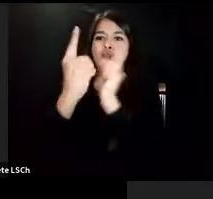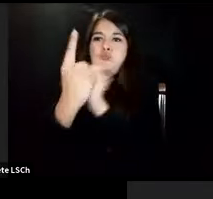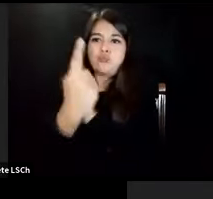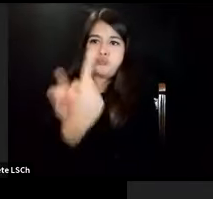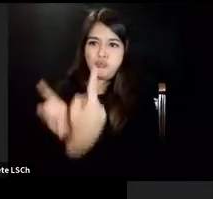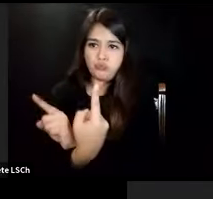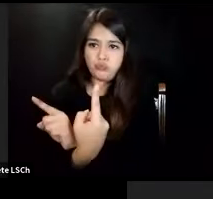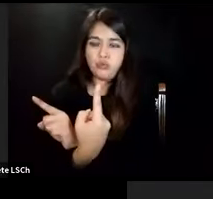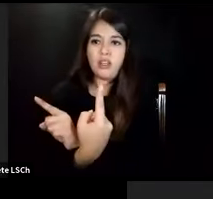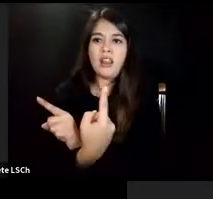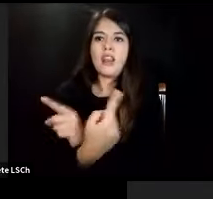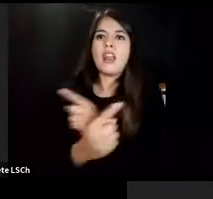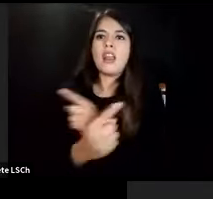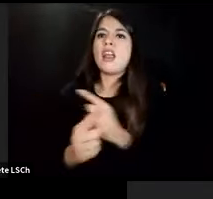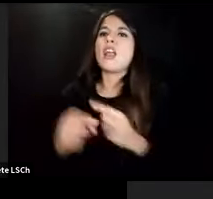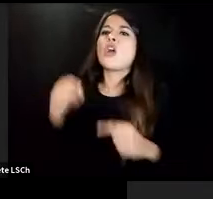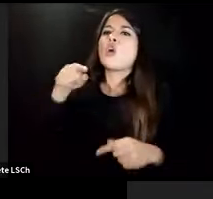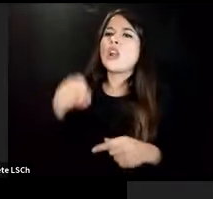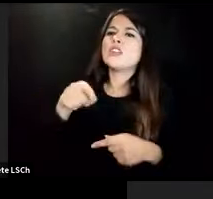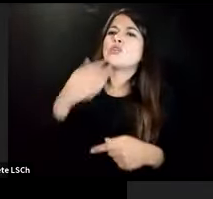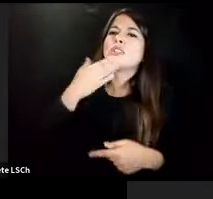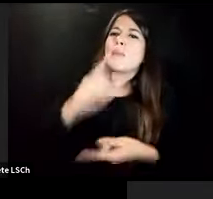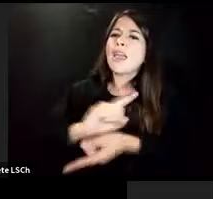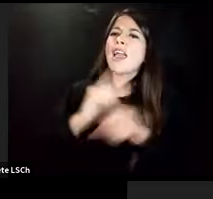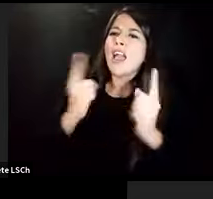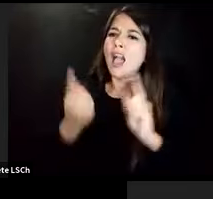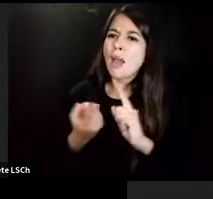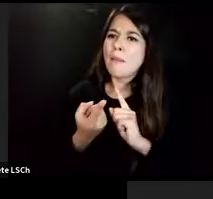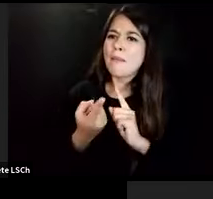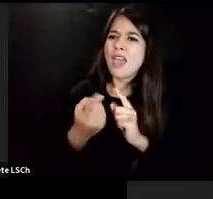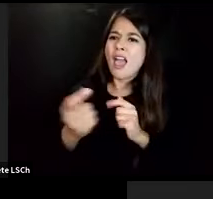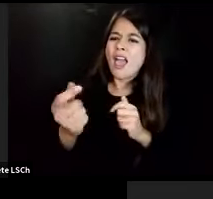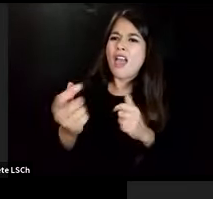con esto cambian nuestras formas de acercarnos a la lectura y por lo mismo cambia